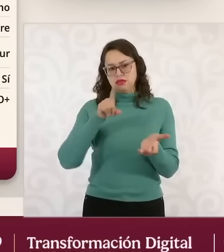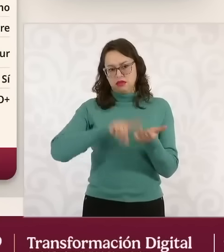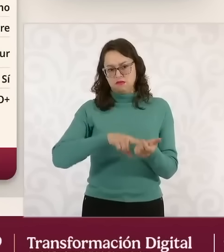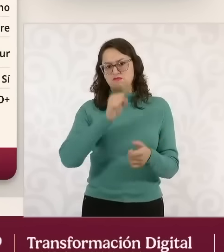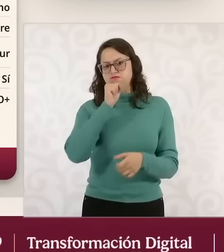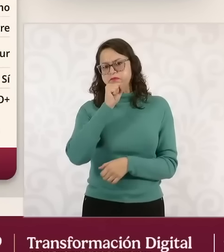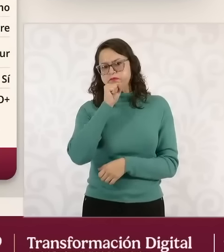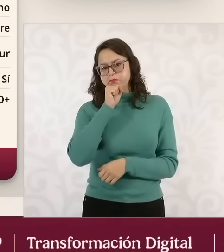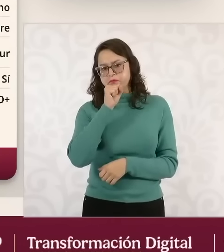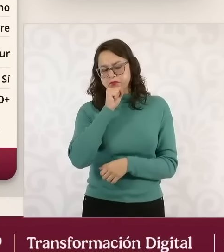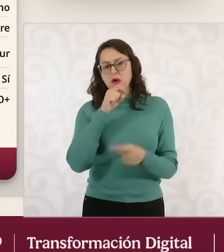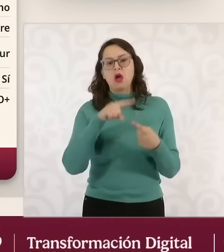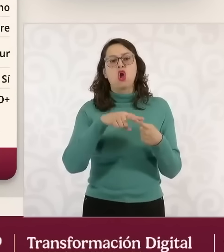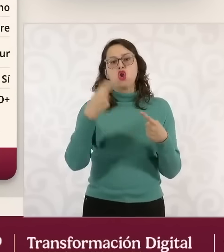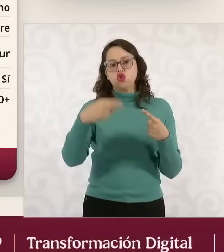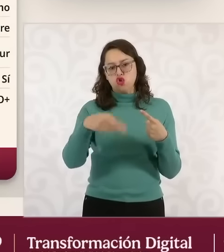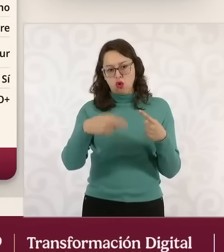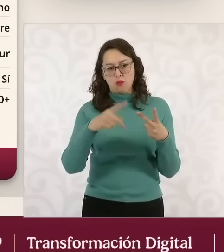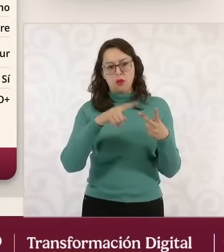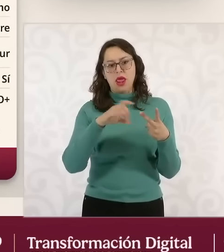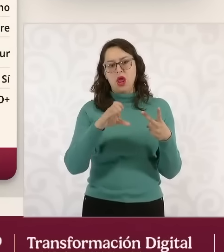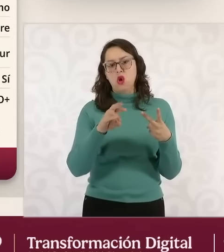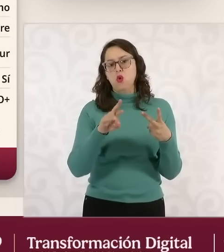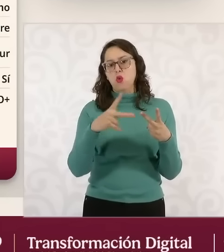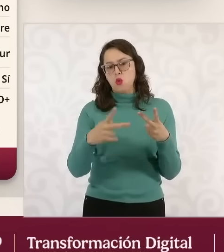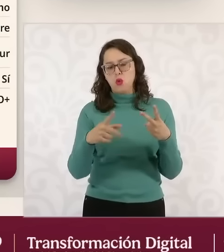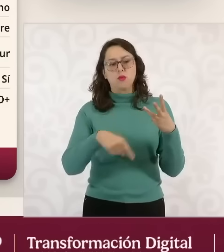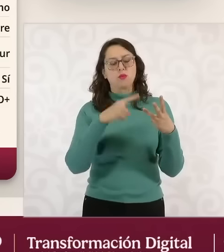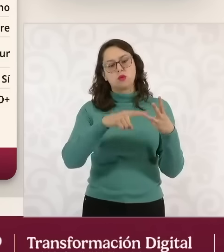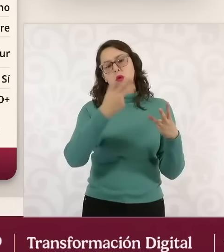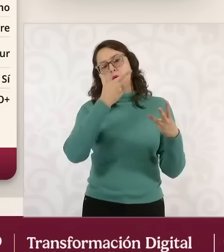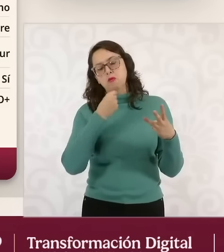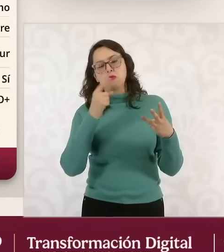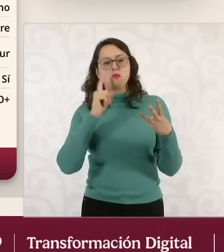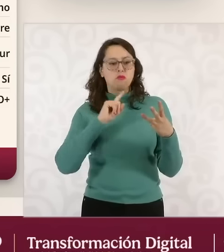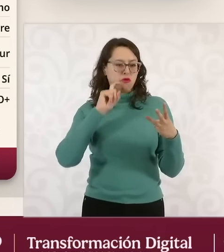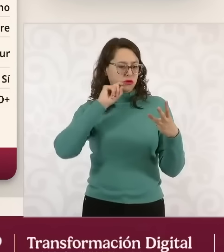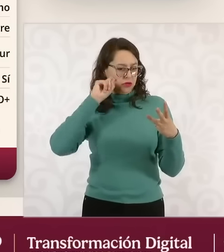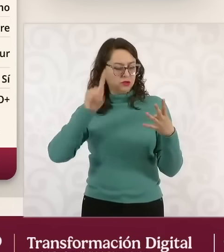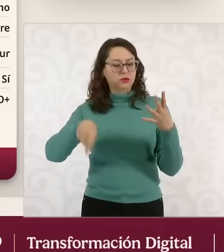su CURP, su sexo, su lugar de nacimiento y su fecha de nacimiento, así como su nacionalidad.